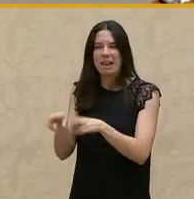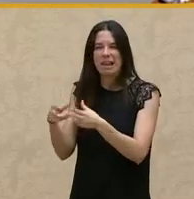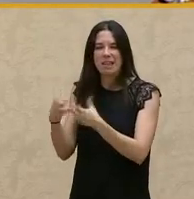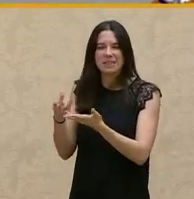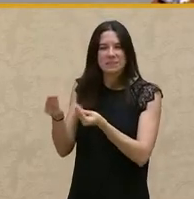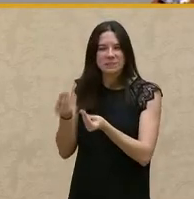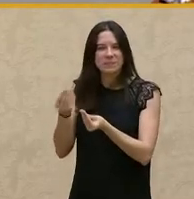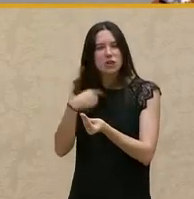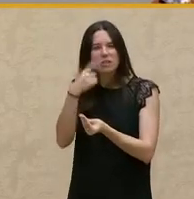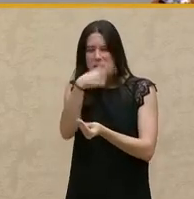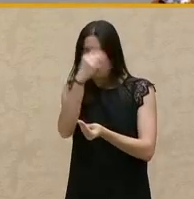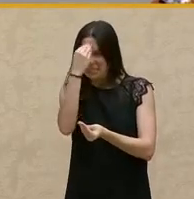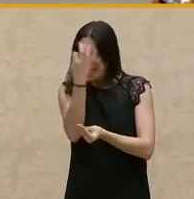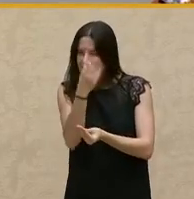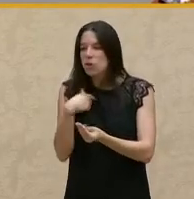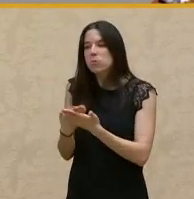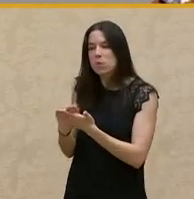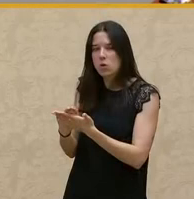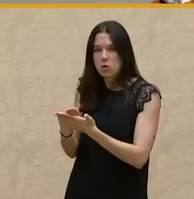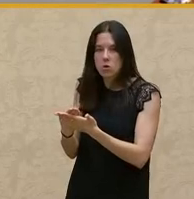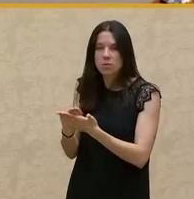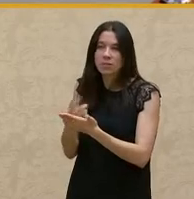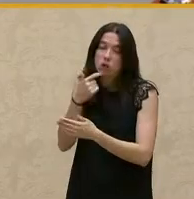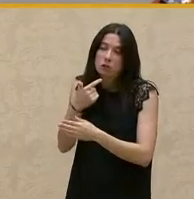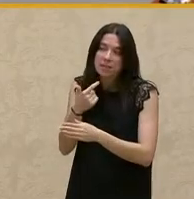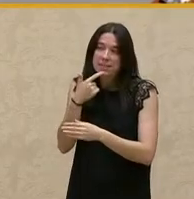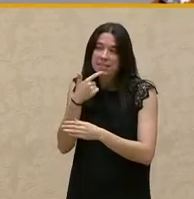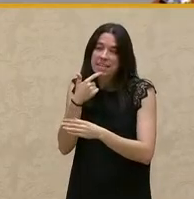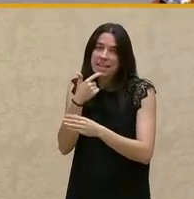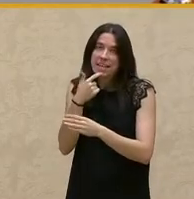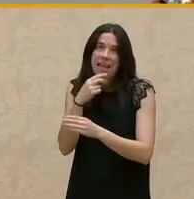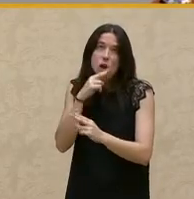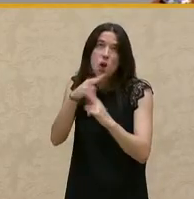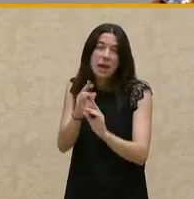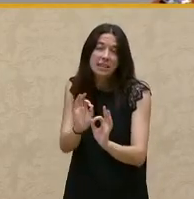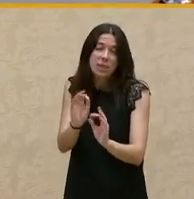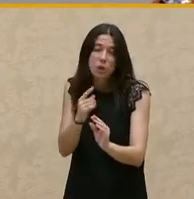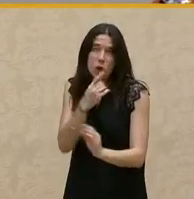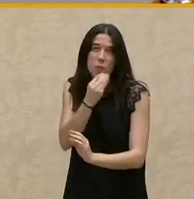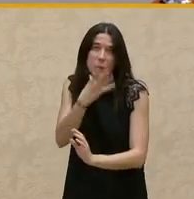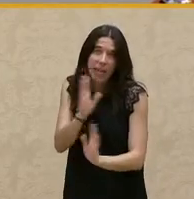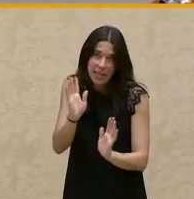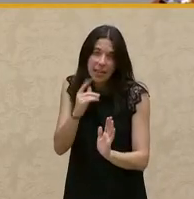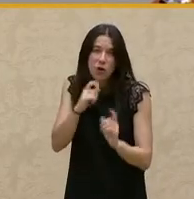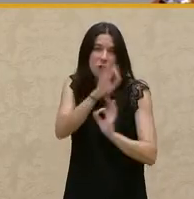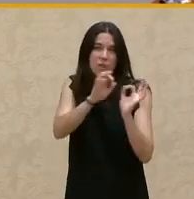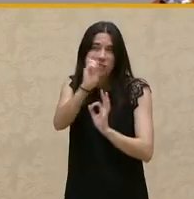y pido disculpas si no coincido en la nomenclatura exacta con las organizaciones, que, por supuesto,